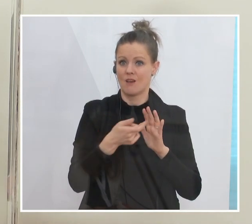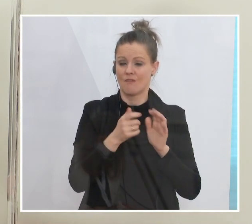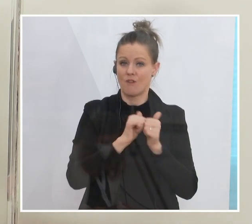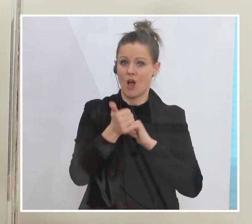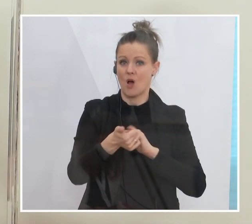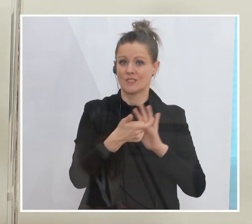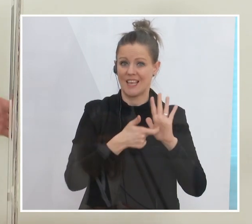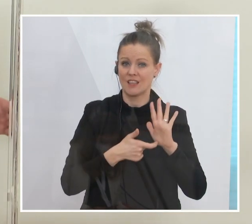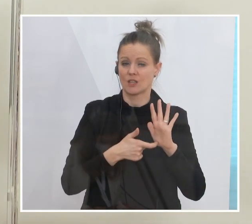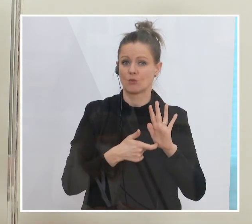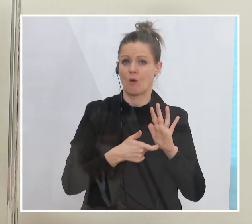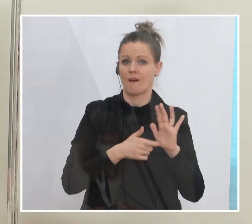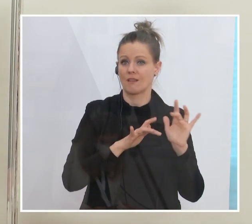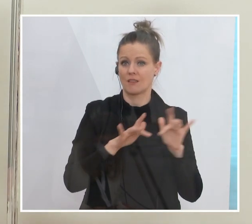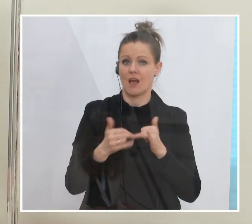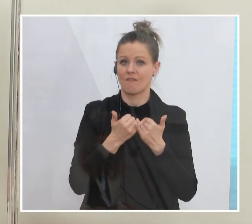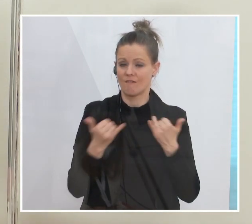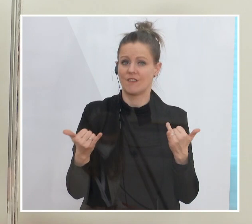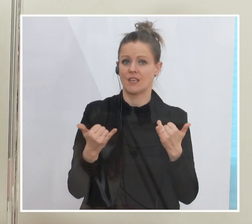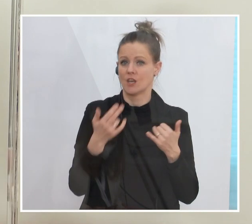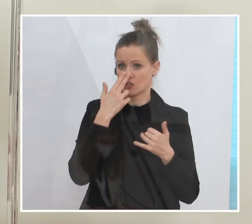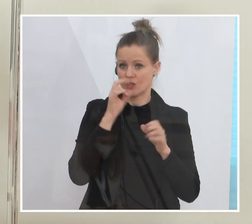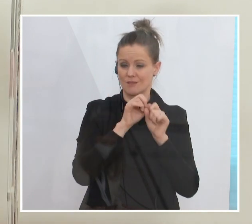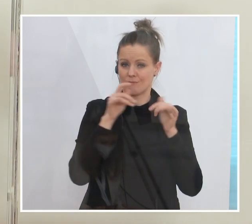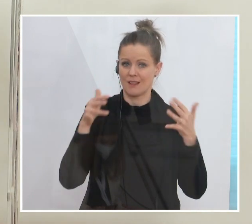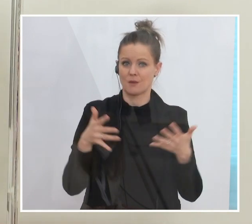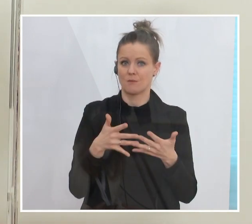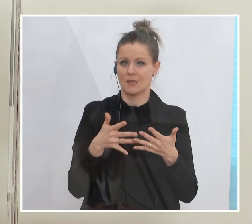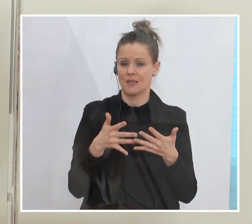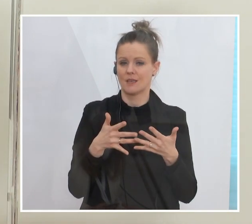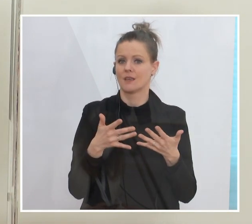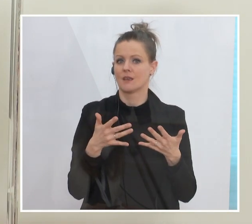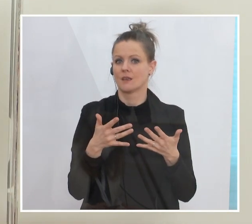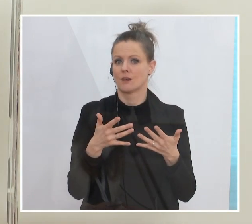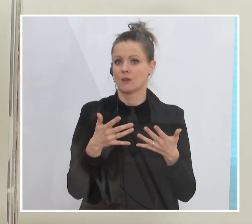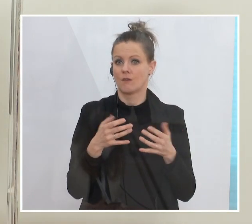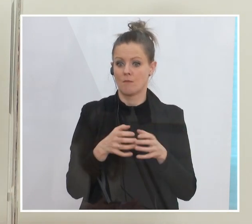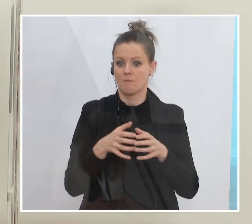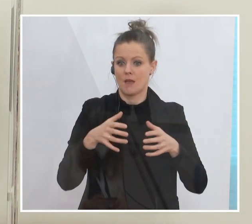wie wirkungsvoll eine Pandemie, nämlich schon beim erkennbaren Anschwellen einer neuen Welle,